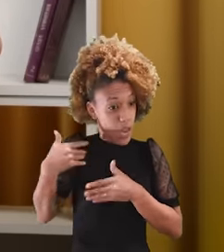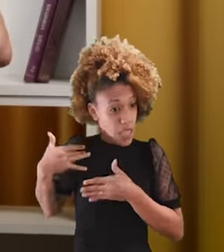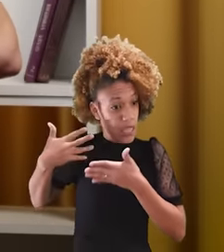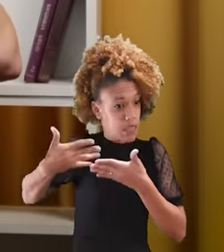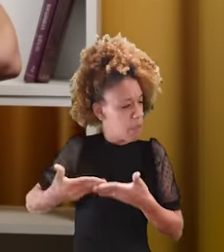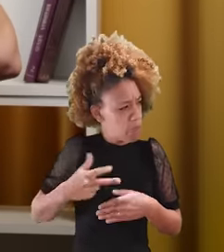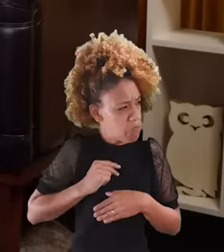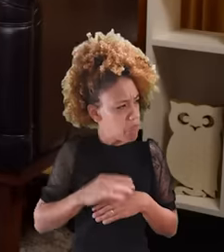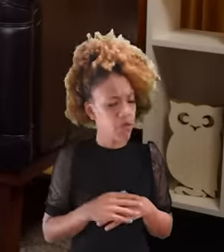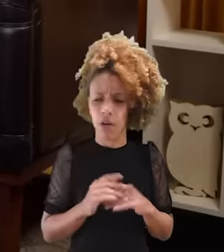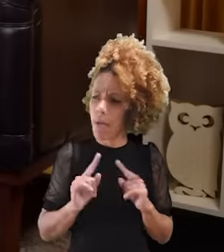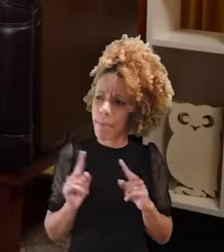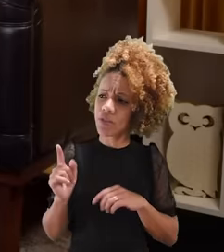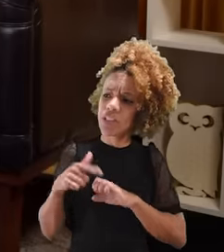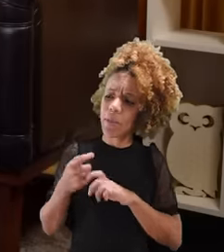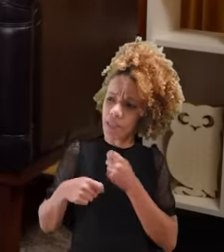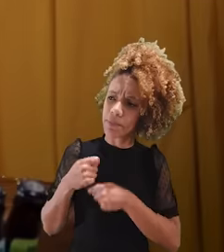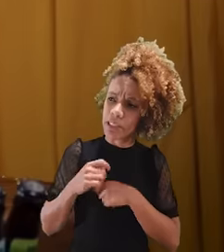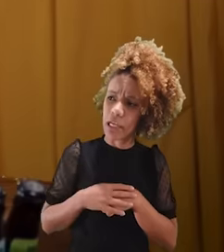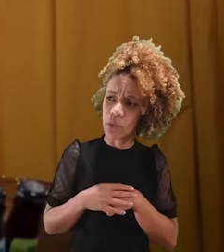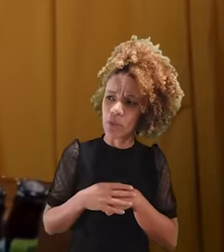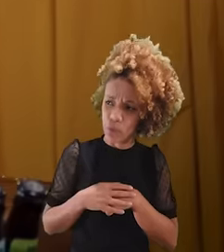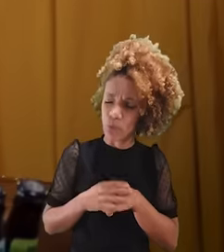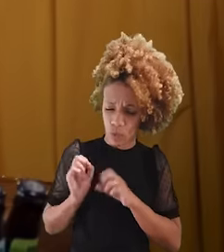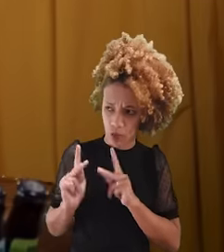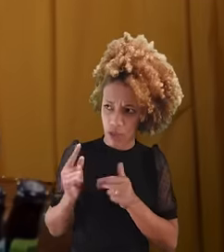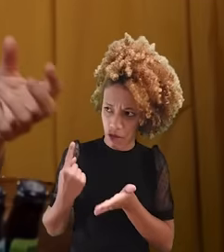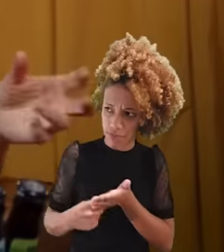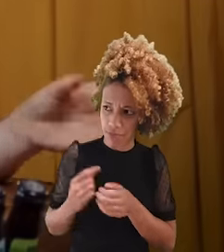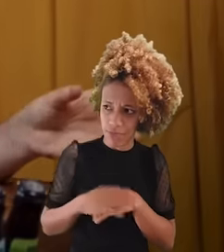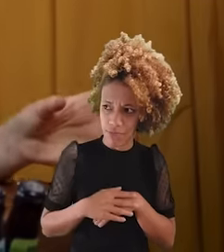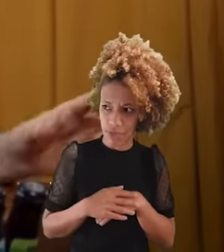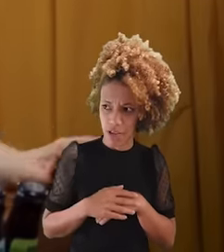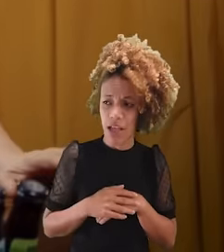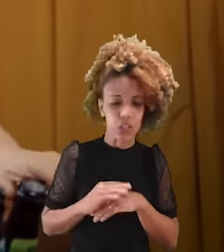e Maurício vai ser meu empresário tá gente a gente fez na verdade isso aqui tudo armado F